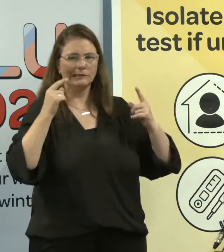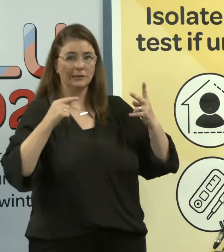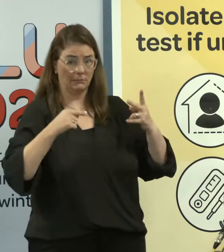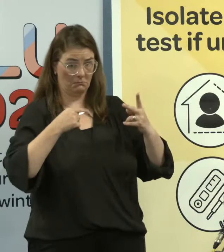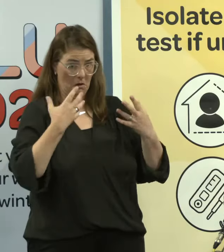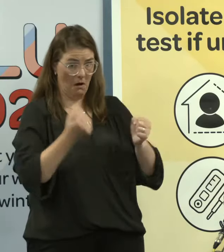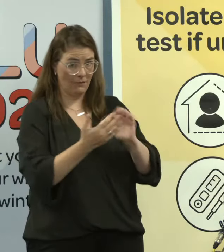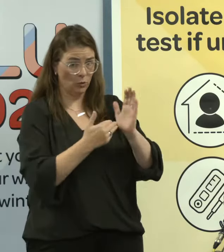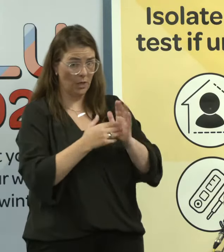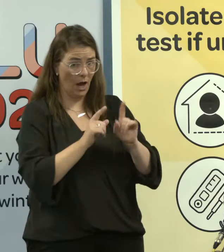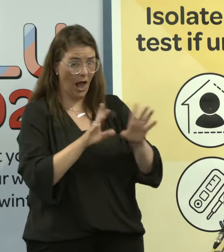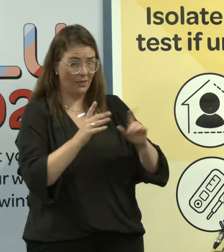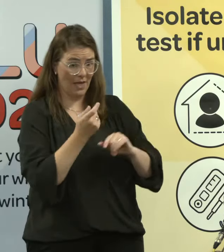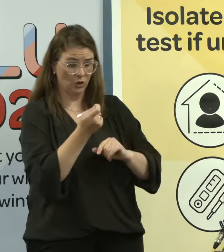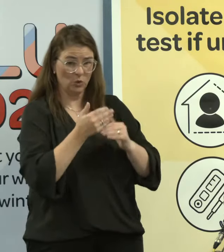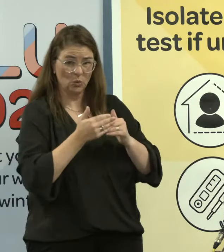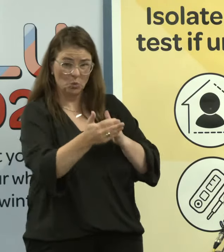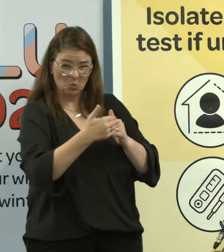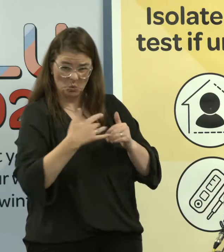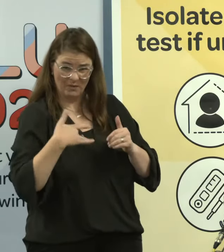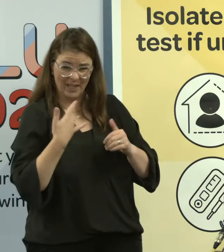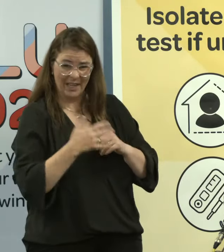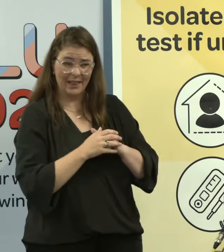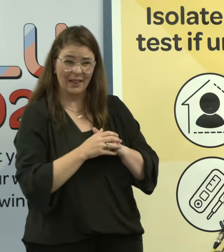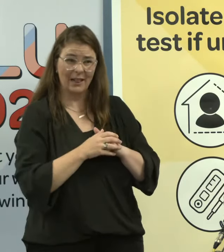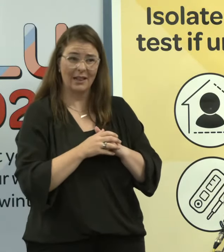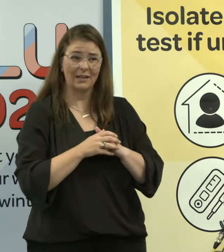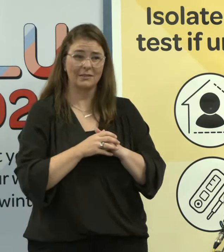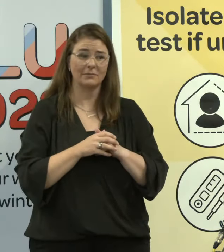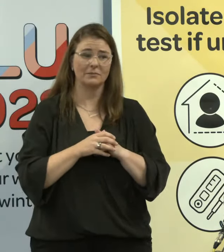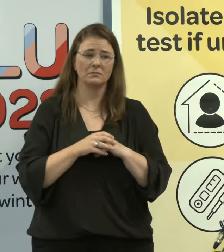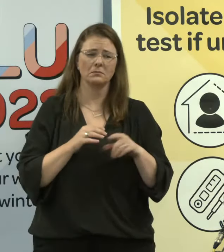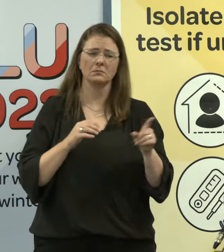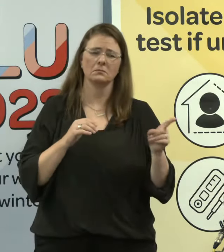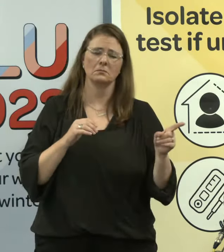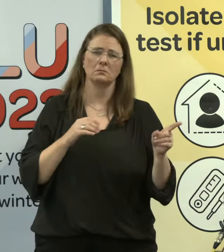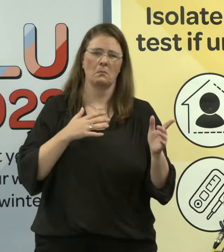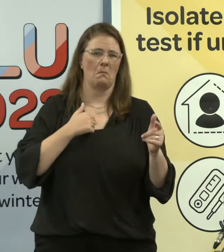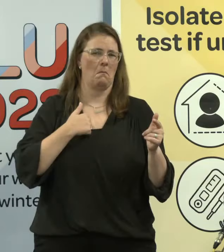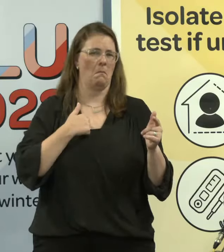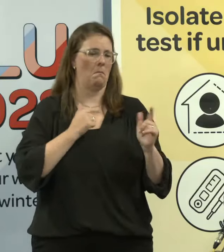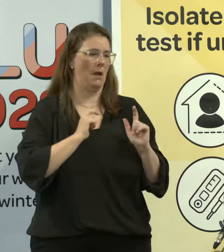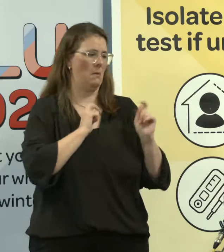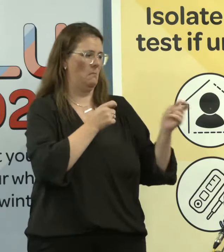mai i te mate urutaru mate